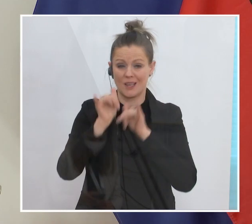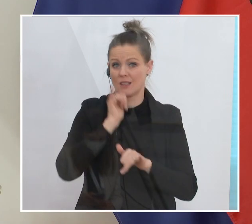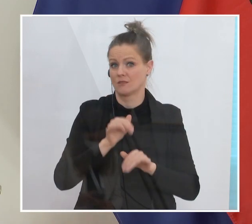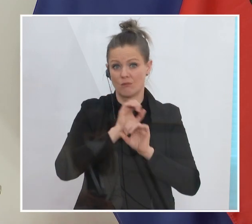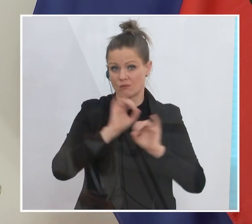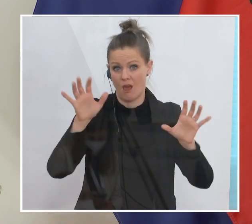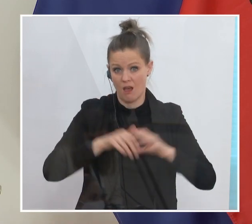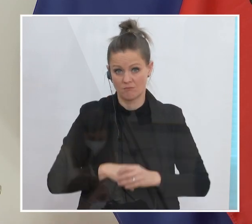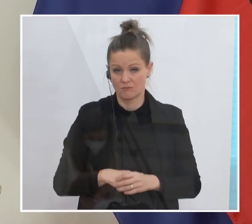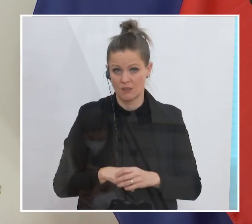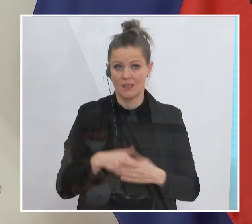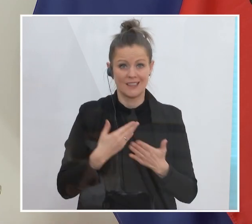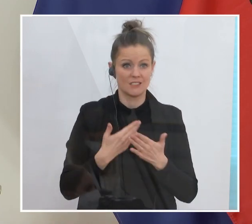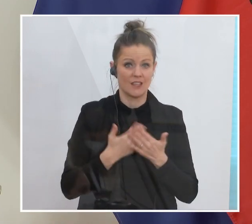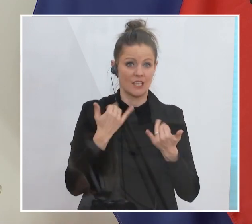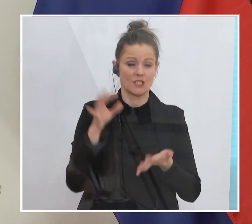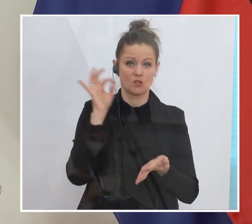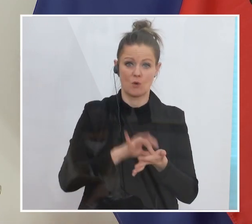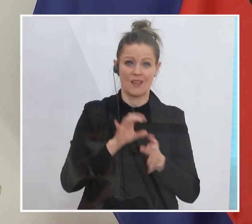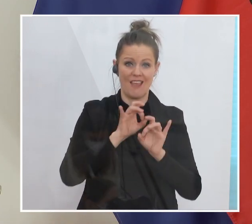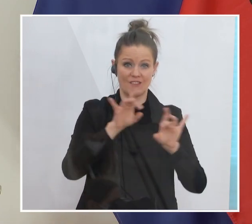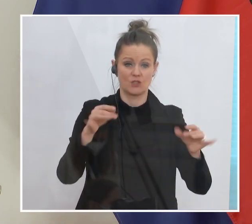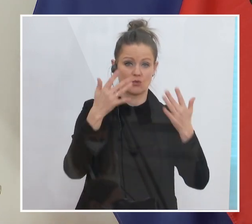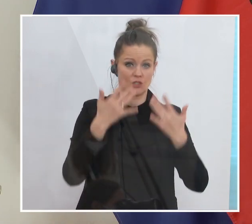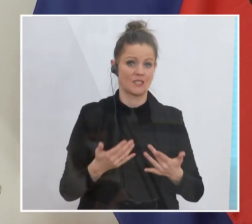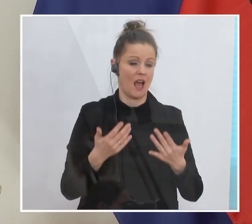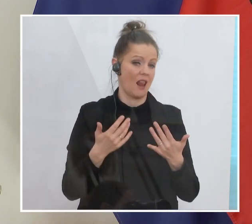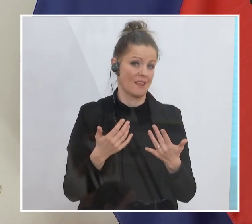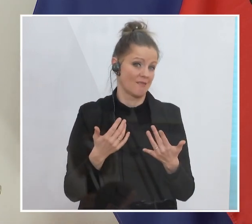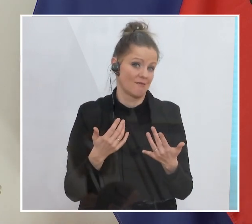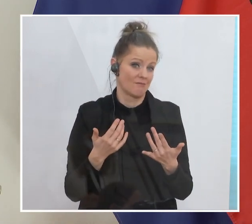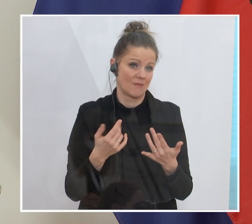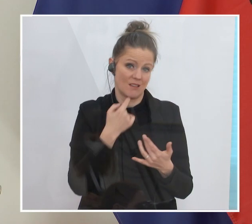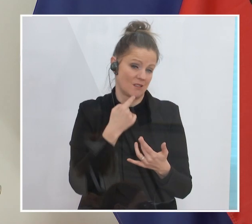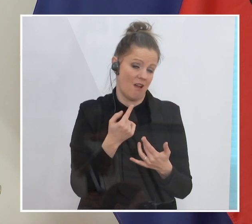gesagt, zurzeit lassen es die Infektionszahlen noch nicht zu, dass wir wirklich ein vollständiges